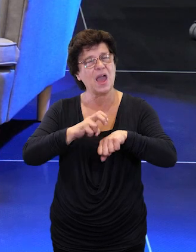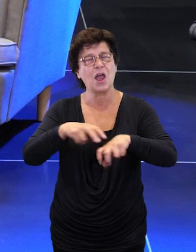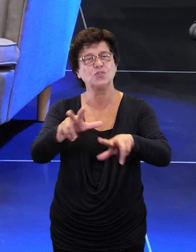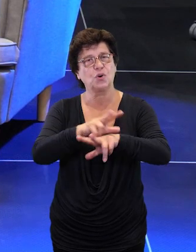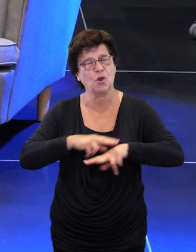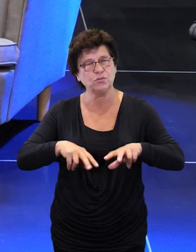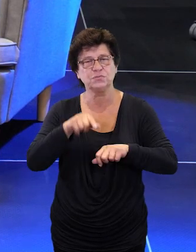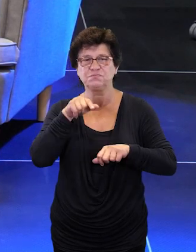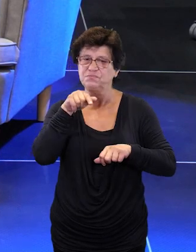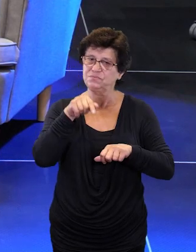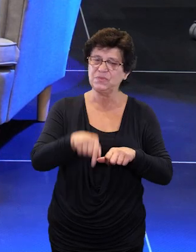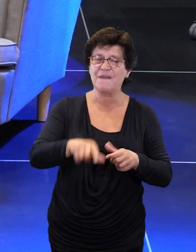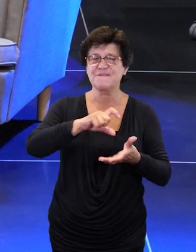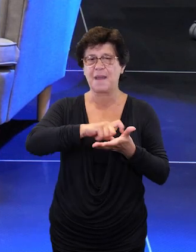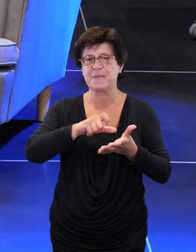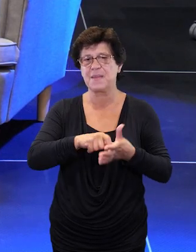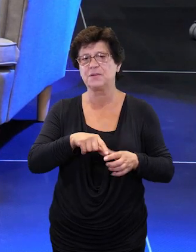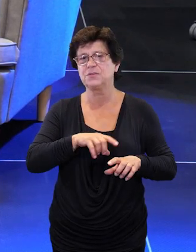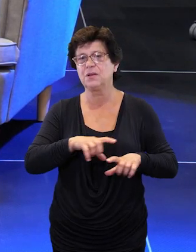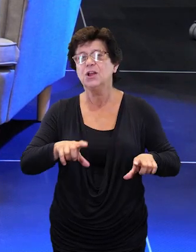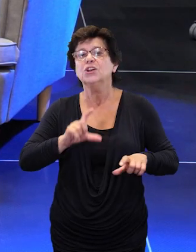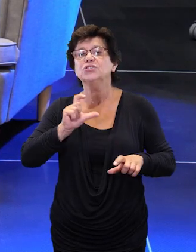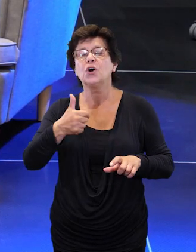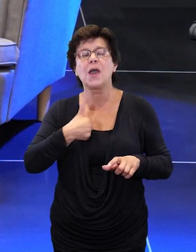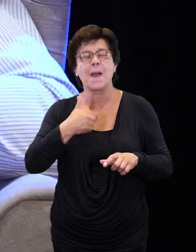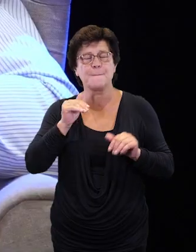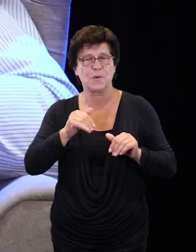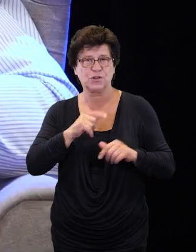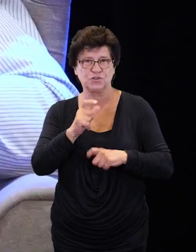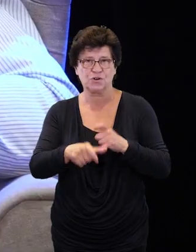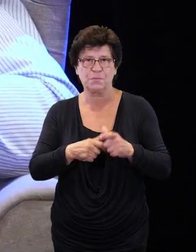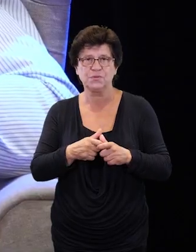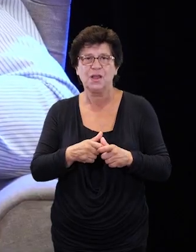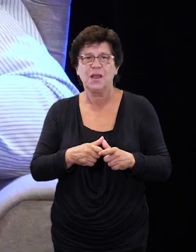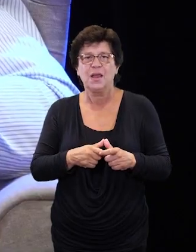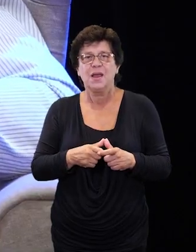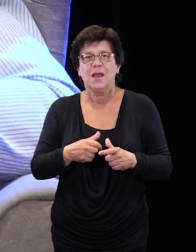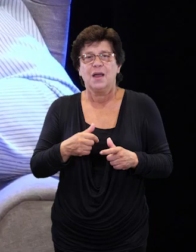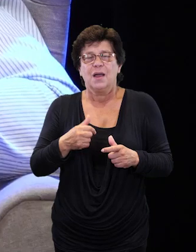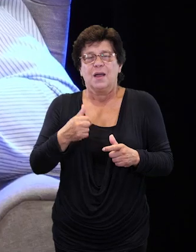Czyli pyta mnie pani, co ja bym zrobił, jakbym mógł zrobić wszystko. No to przede wszystkim bym - Może niekoniecznie wszystko.